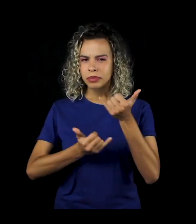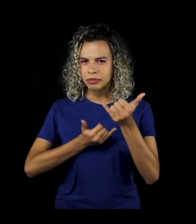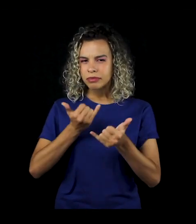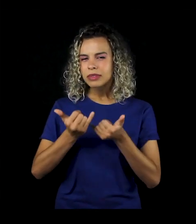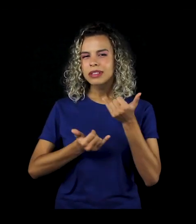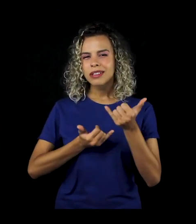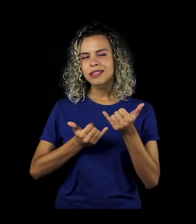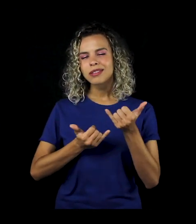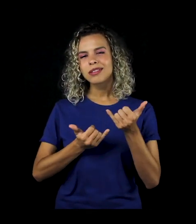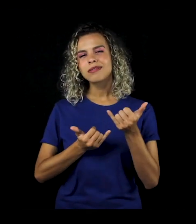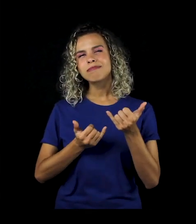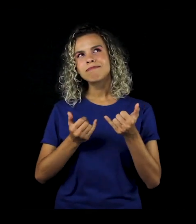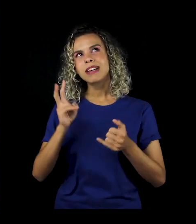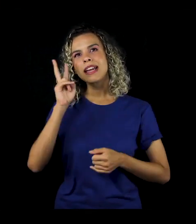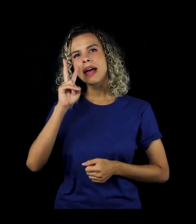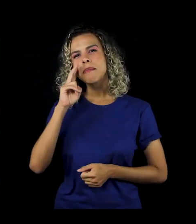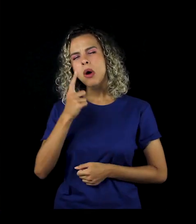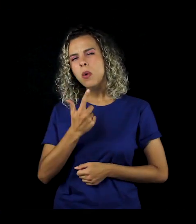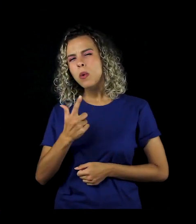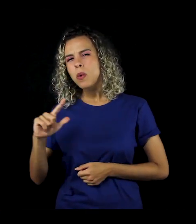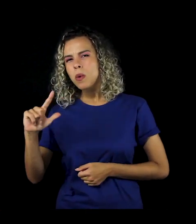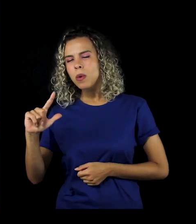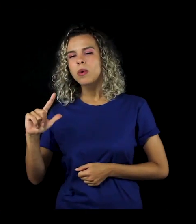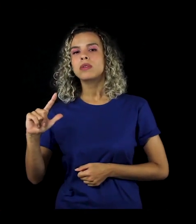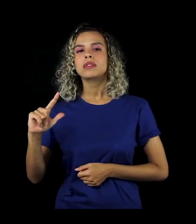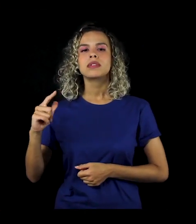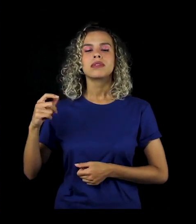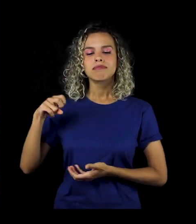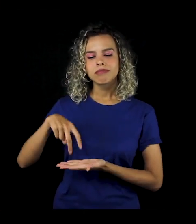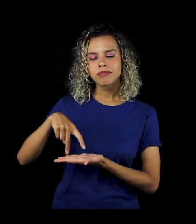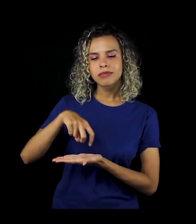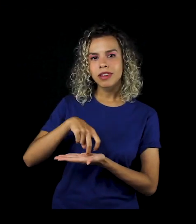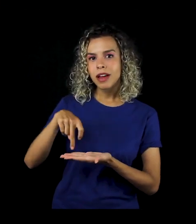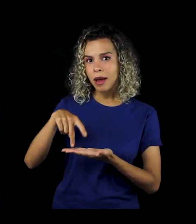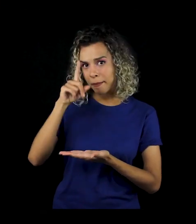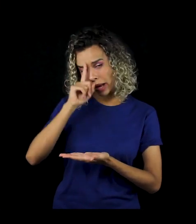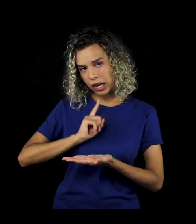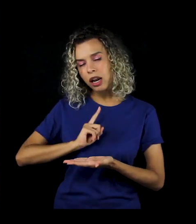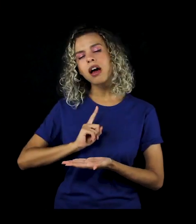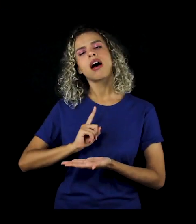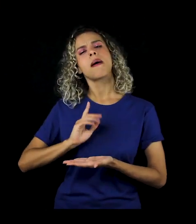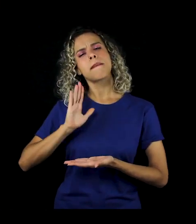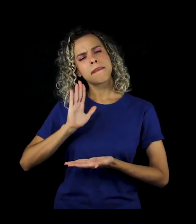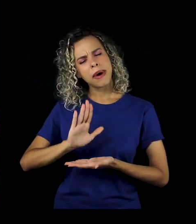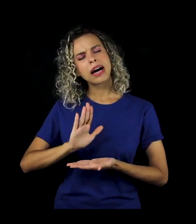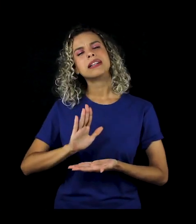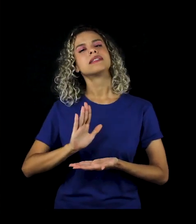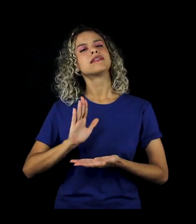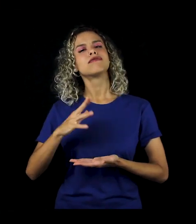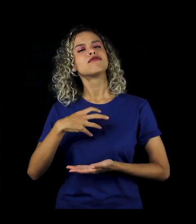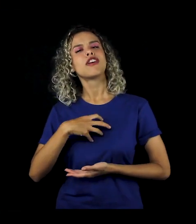lembrando de outras amarelinhas, com outras formas e outros ritmos.